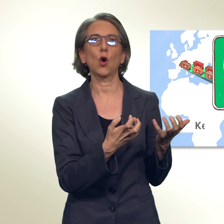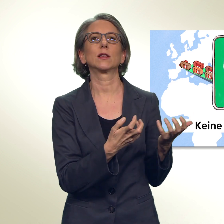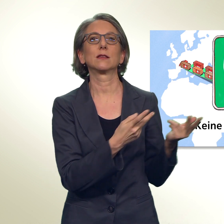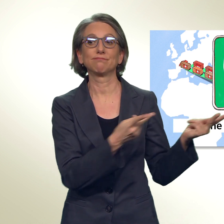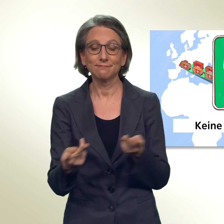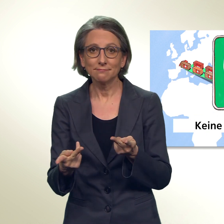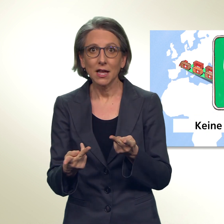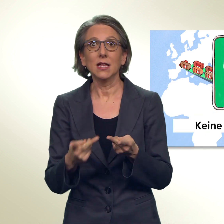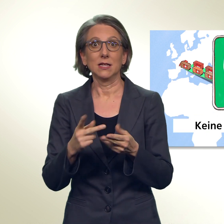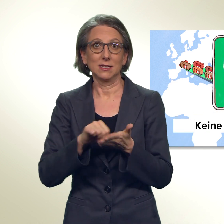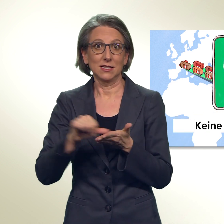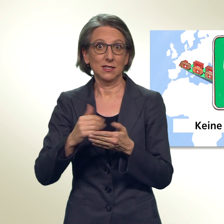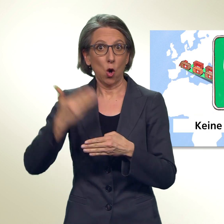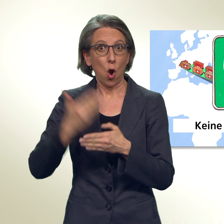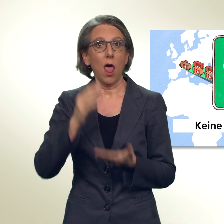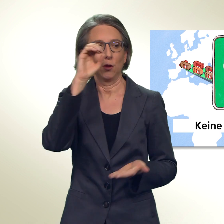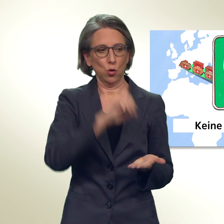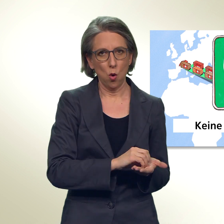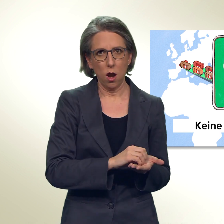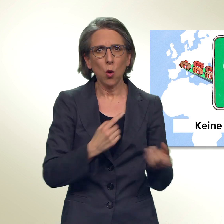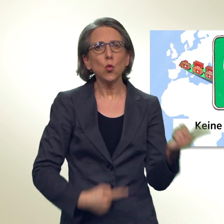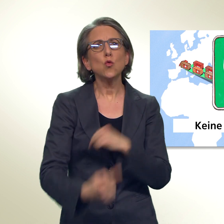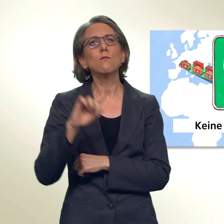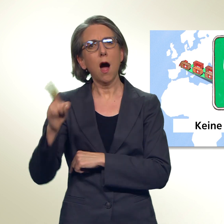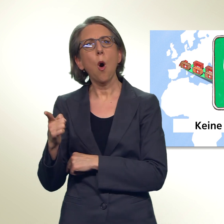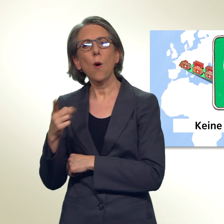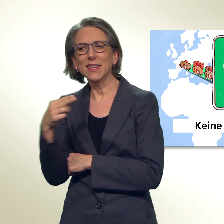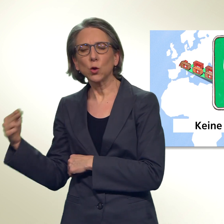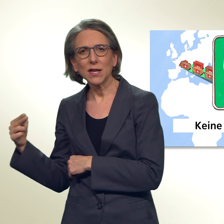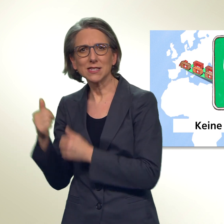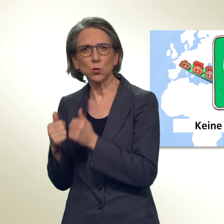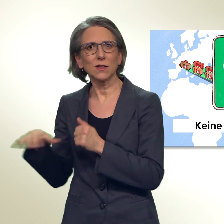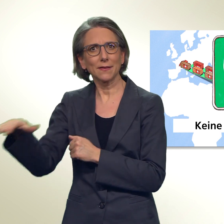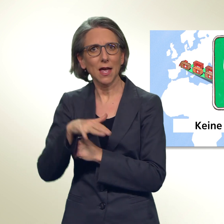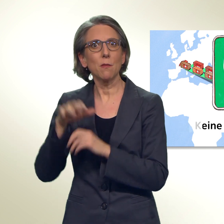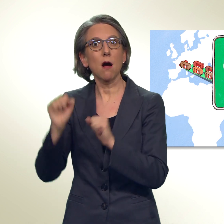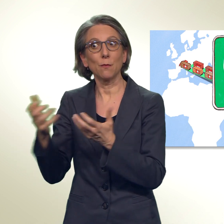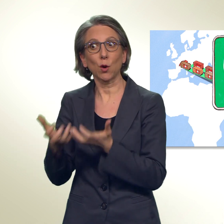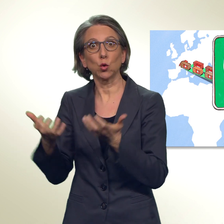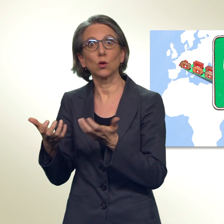Im Gegenzug könnten auch indonesische Unternehmen Industrieprodukte zollfrei in die Schweiz exportieren.